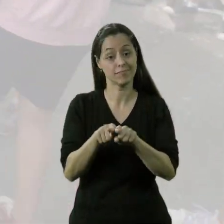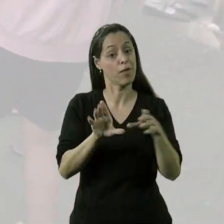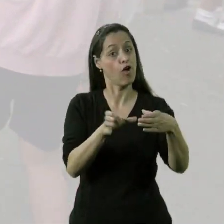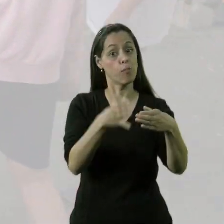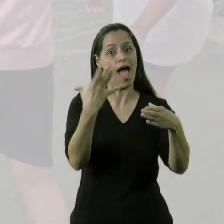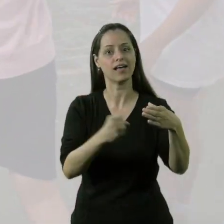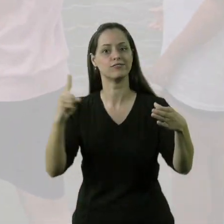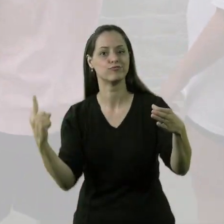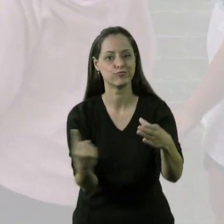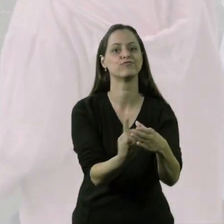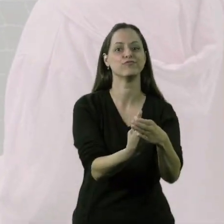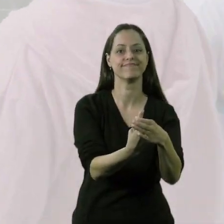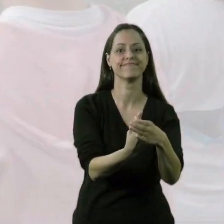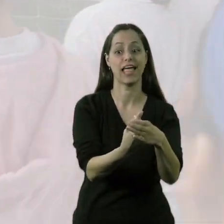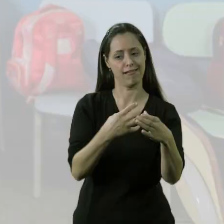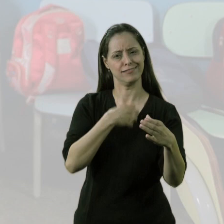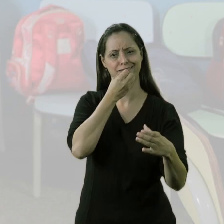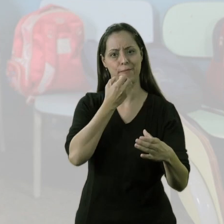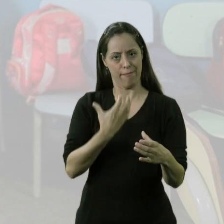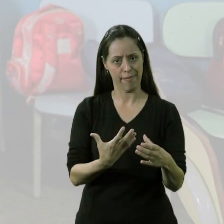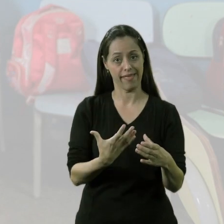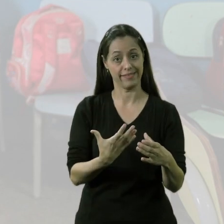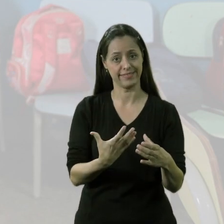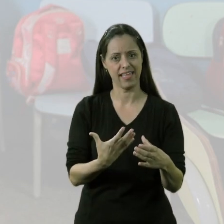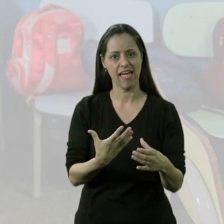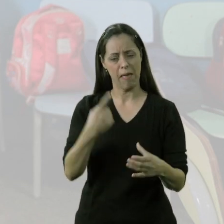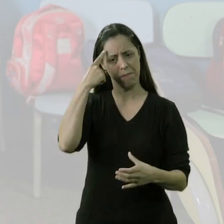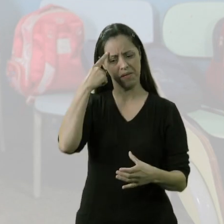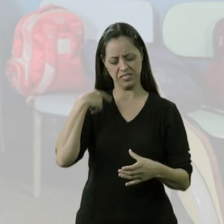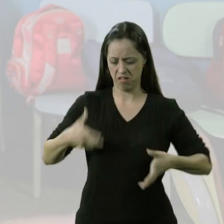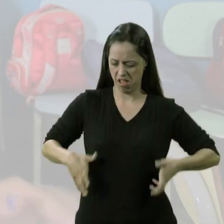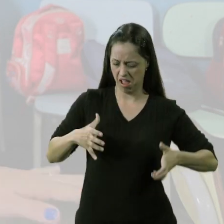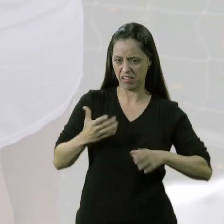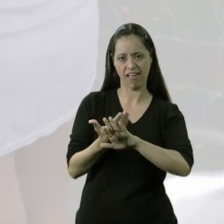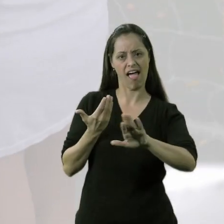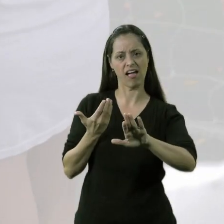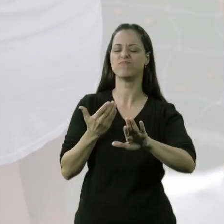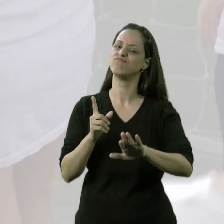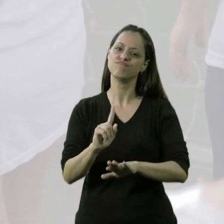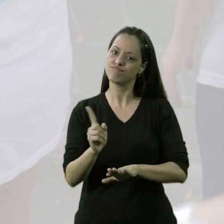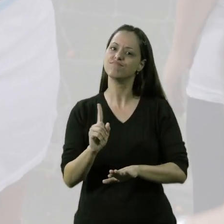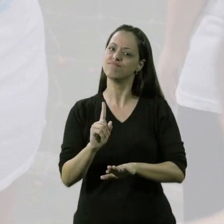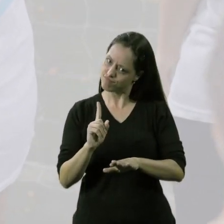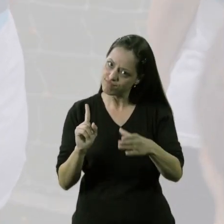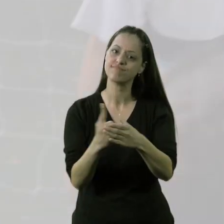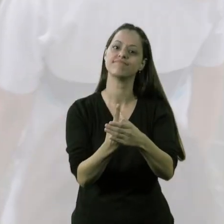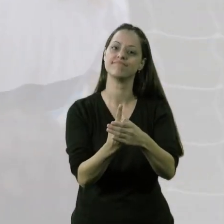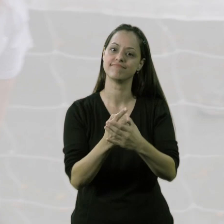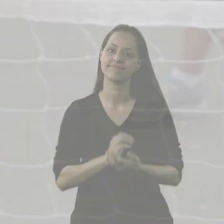Acolheram bem, isso para ele faz bem, para não se sentir afastado por ser um cadeirante.